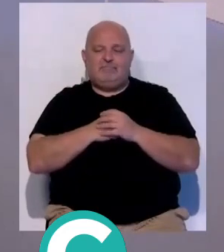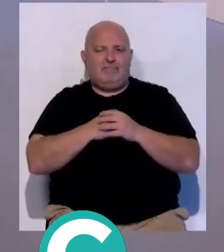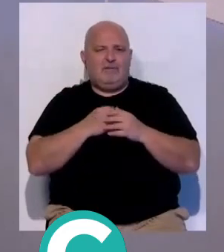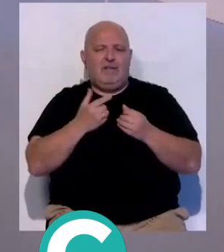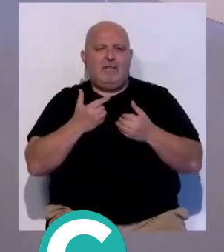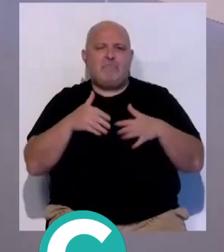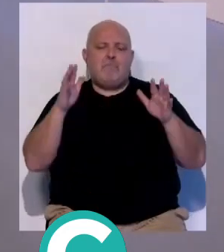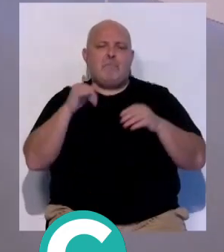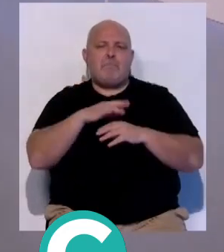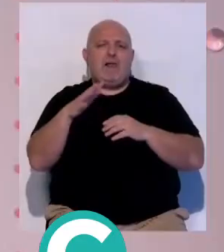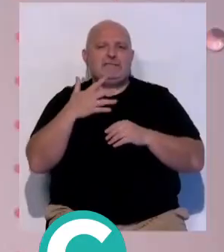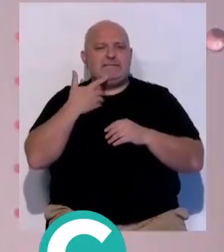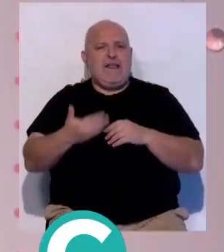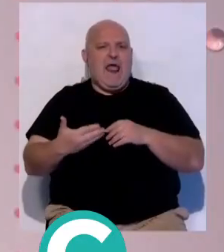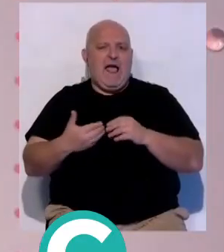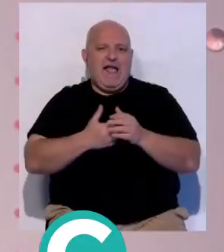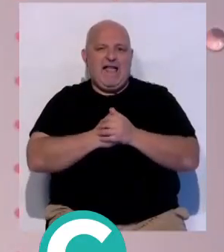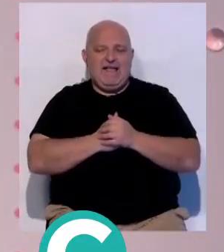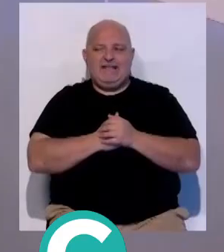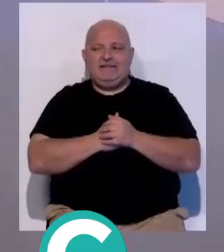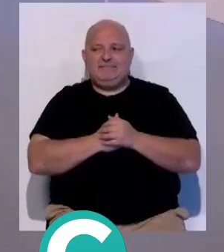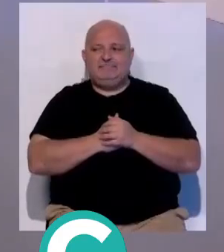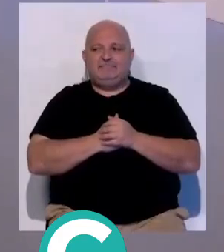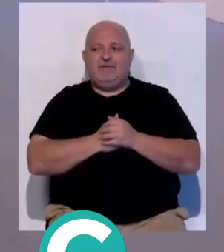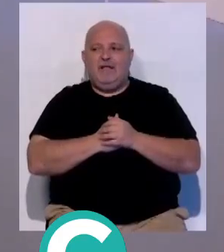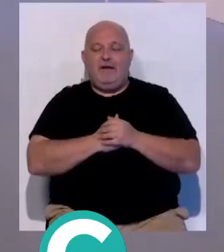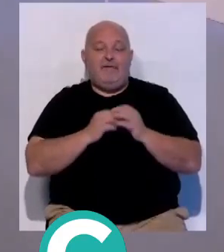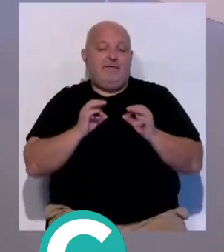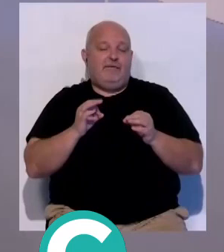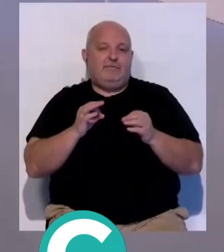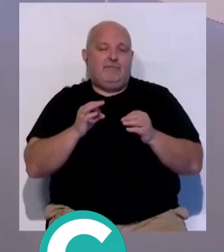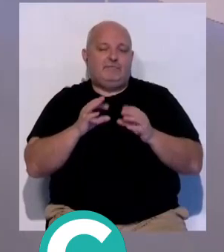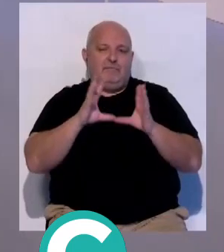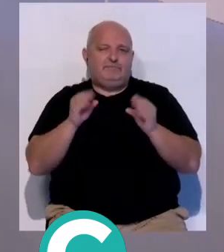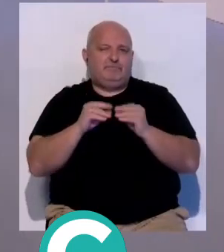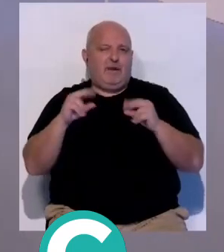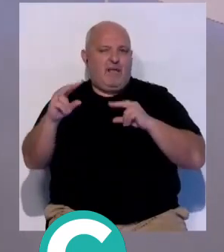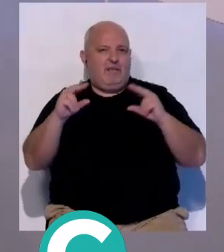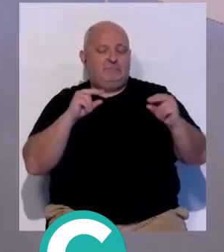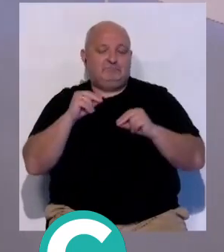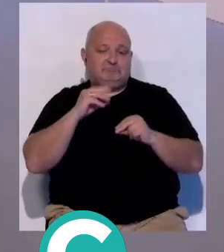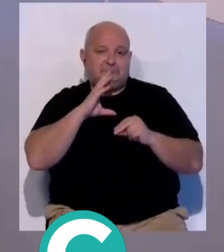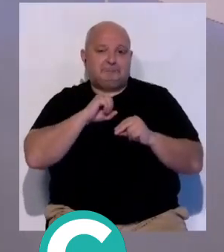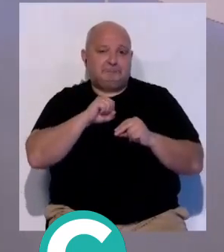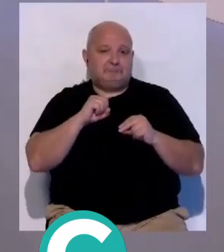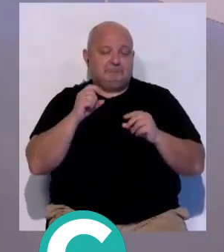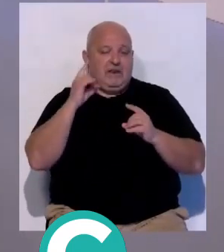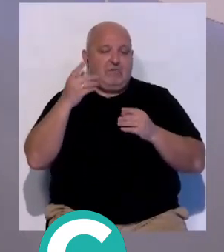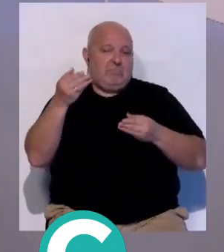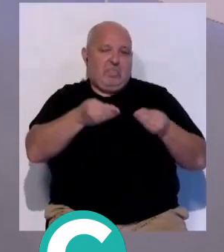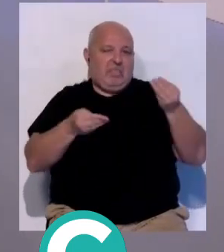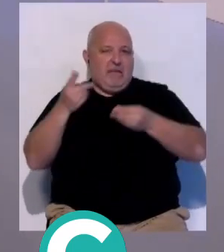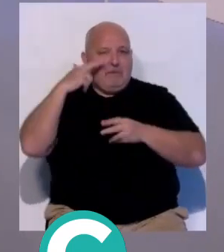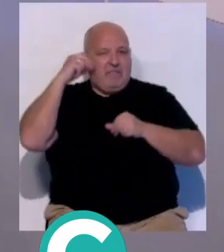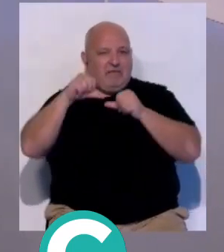decía mar sala siempre así que la verdad que ha sido una tertulia muy muy linda y también fue muy